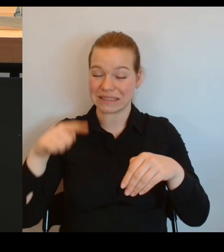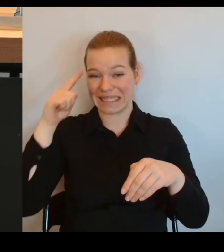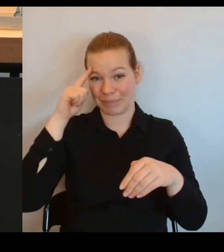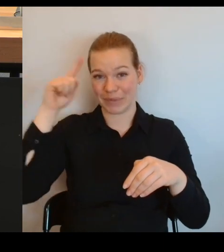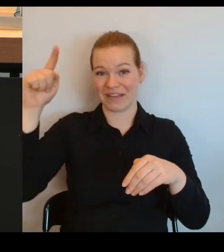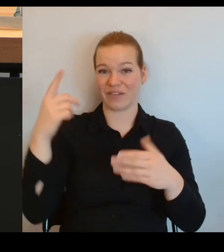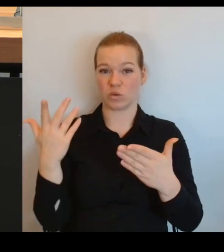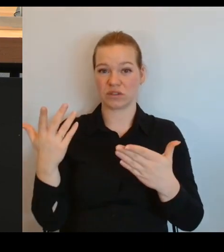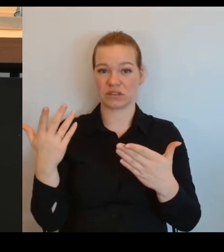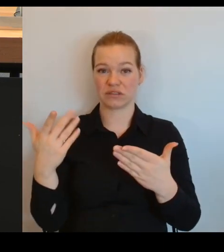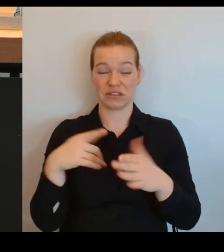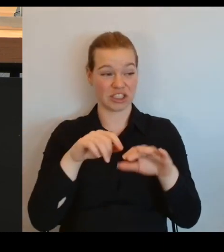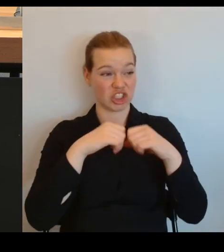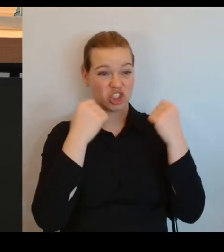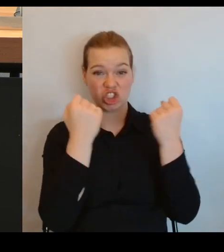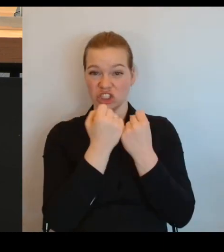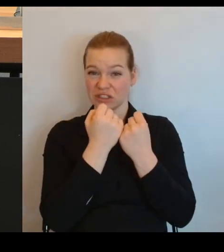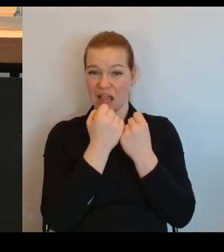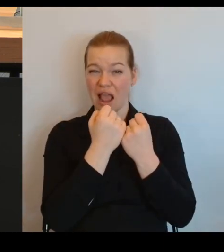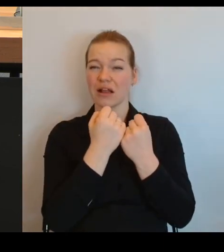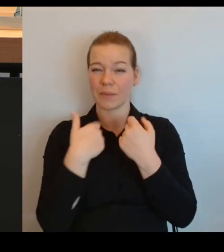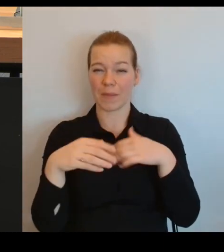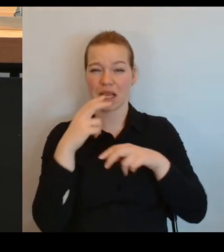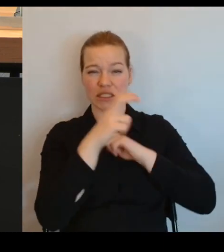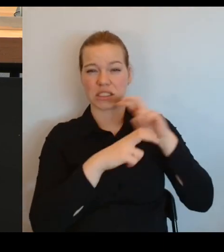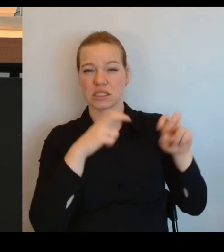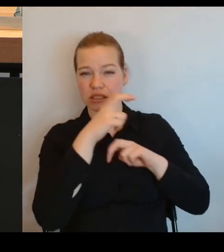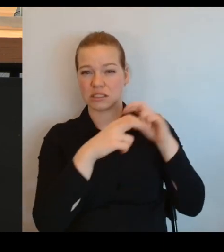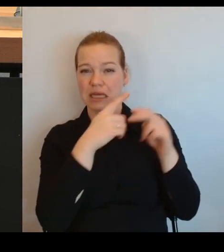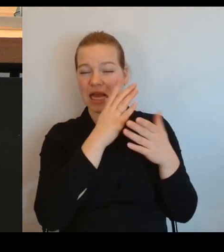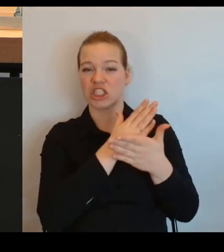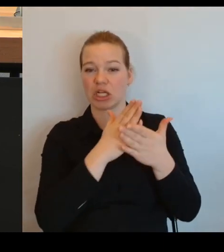Drittens Die landeseigenen Unternehmen nicht in eine Schuldenfalle zu treiben.